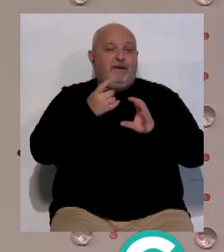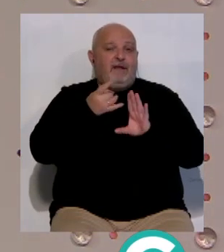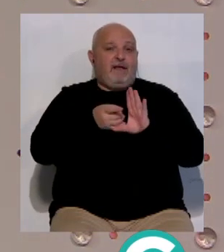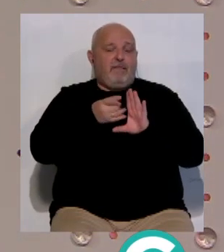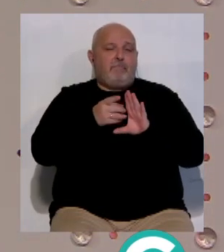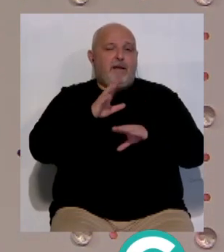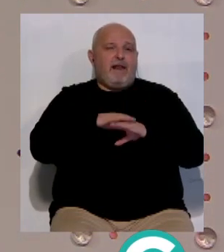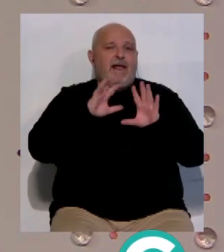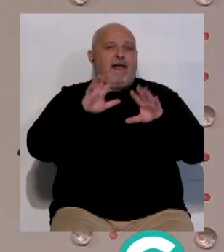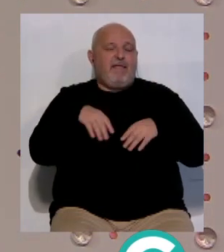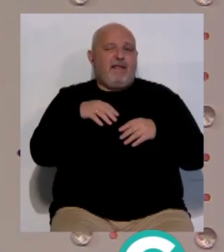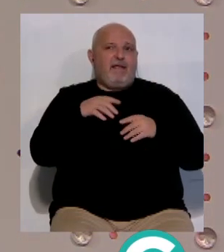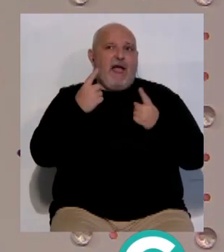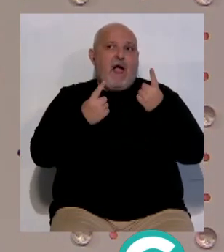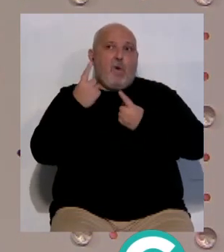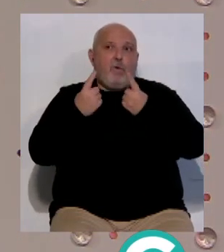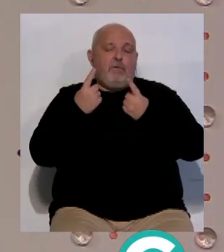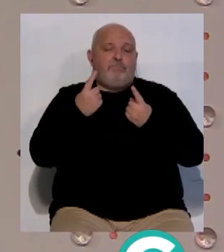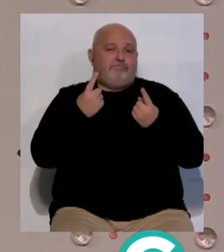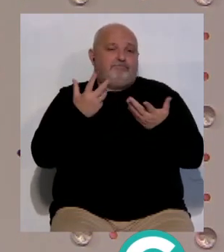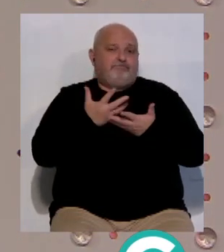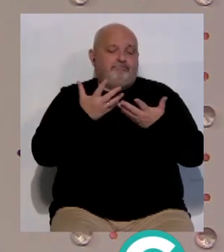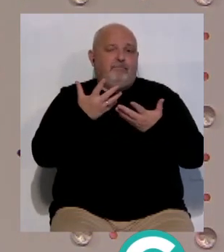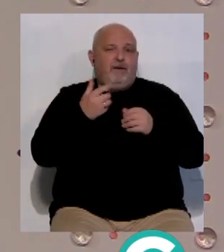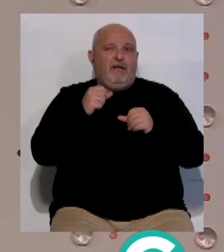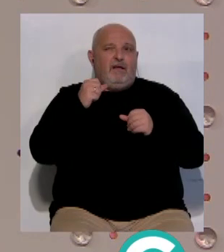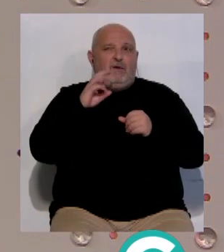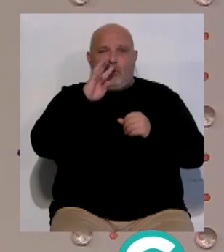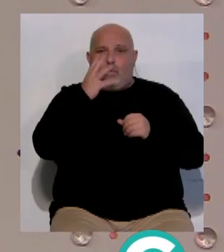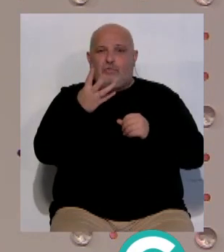el Cádiz en ciertos partidos y sobre todo cuando tú llevas ese cuarto año en primera división le